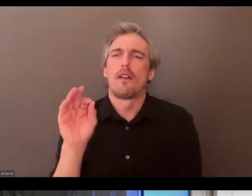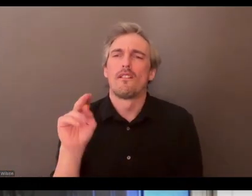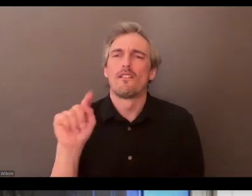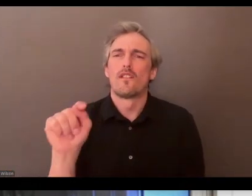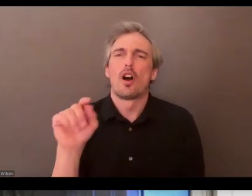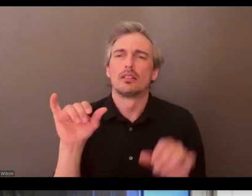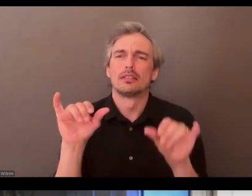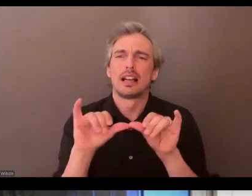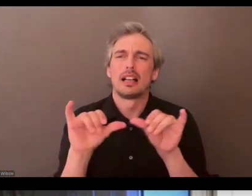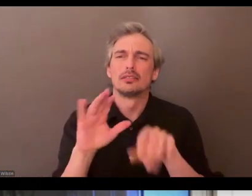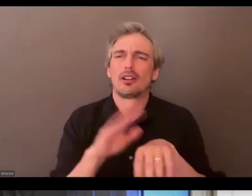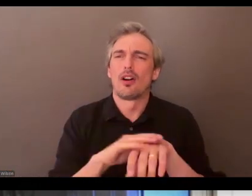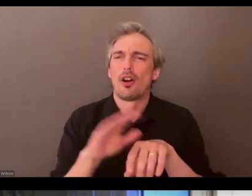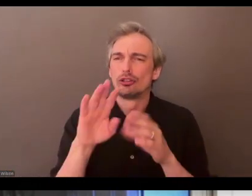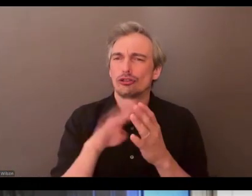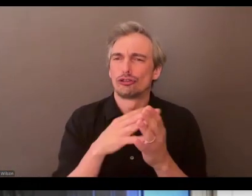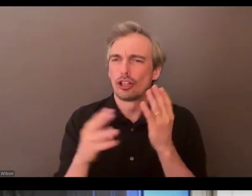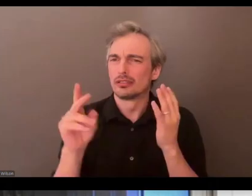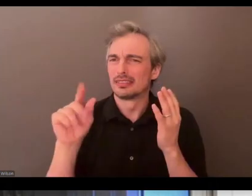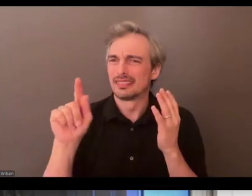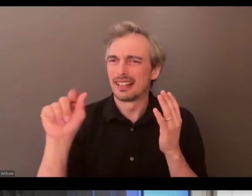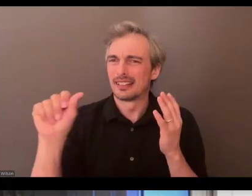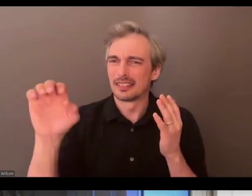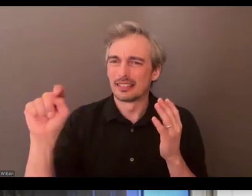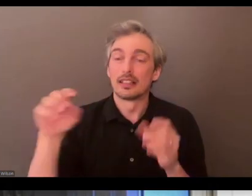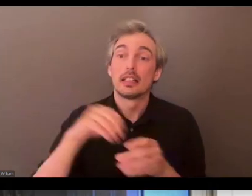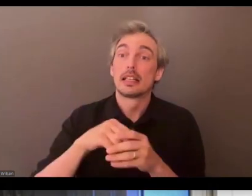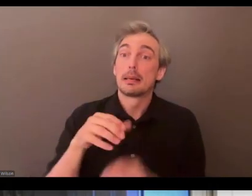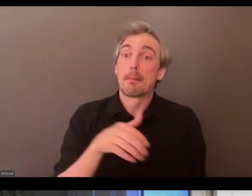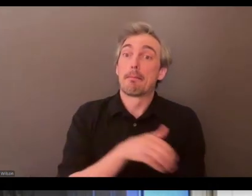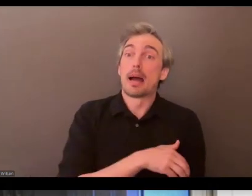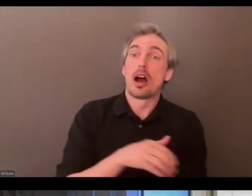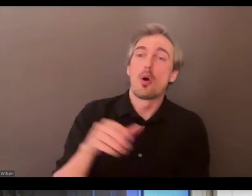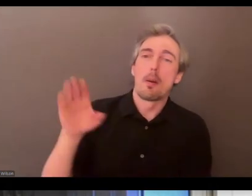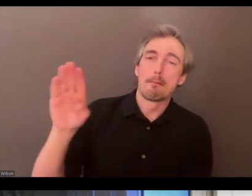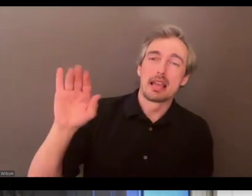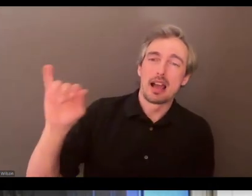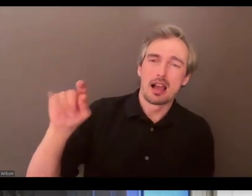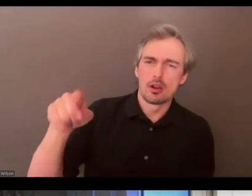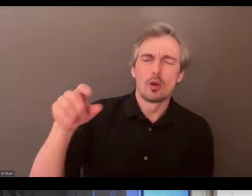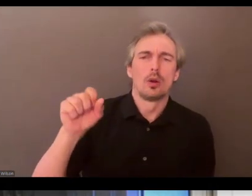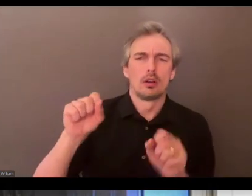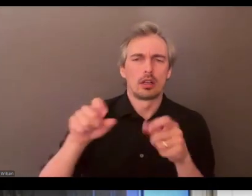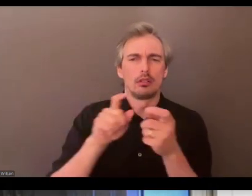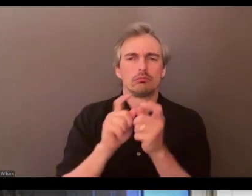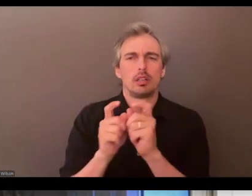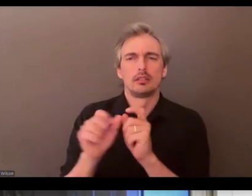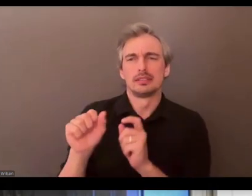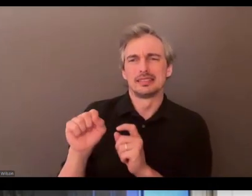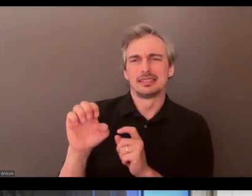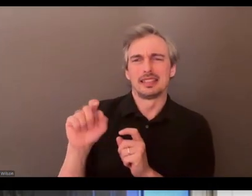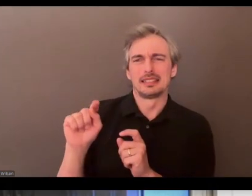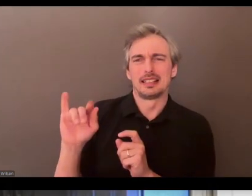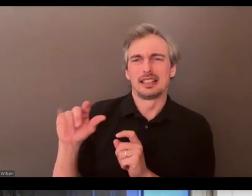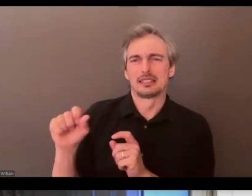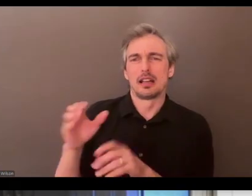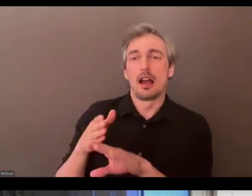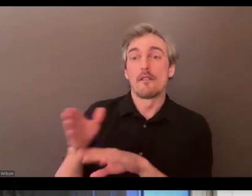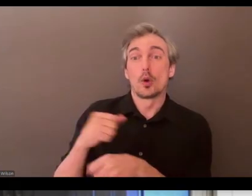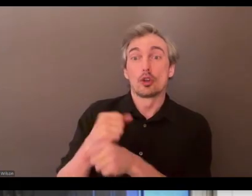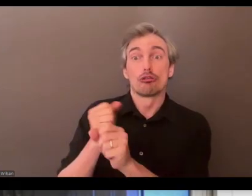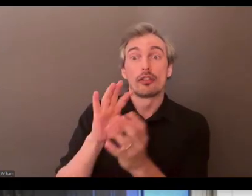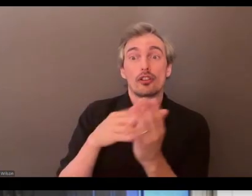Power BIでは、チャ ートを作成した後に右側にオプションや 設定があり、さまざまな要素をチャ ートに追加することができます。